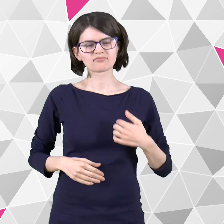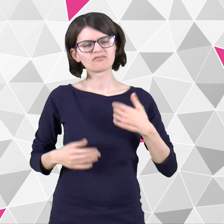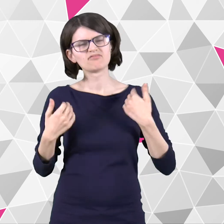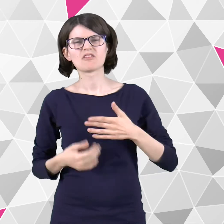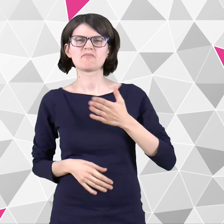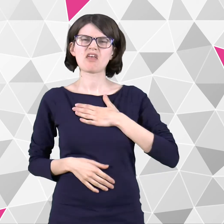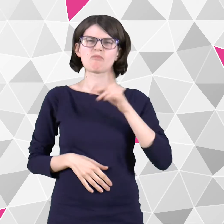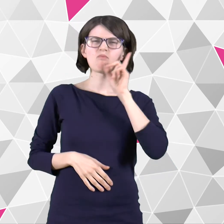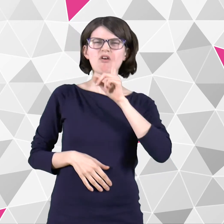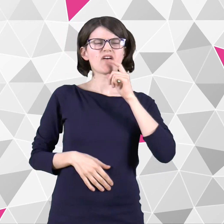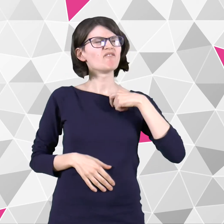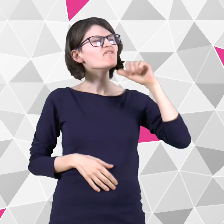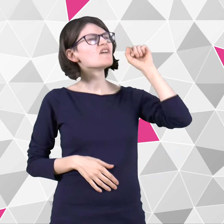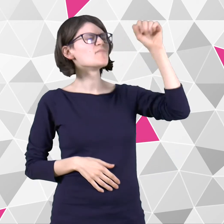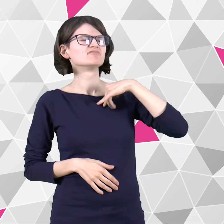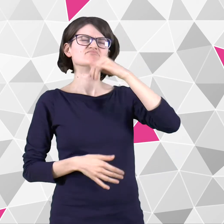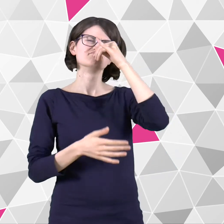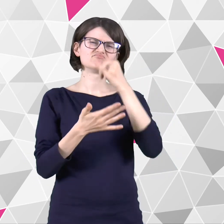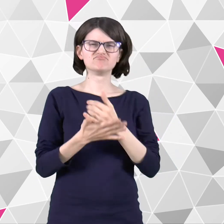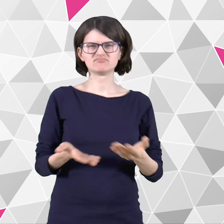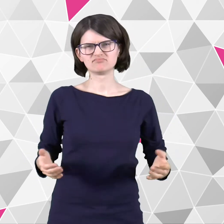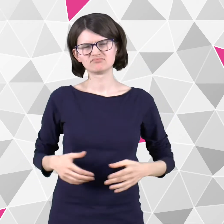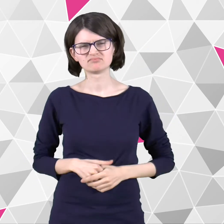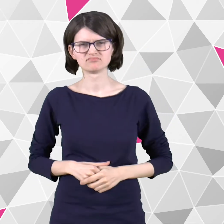Nie mogę być feministką, bo mam chłopaka...